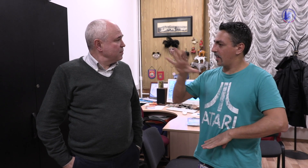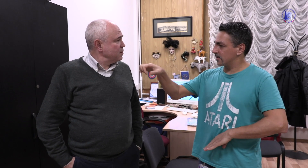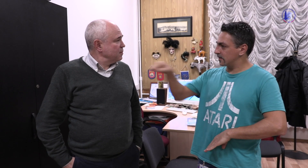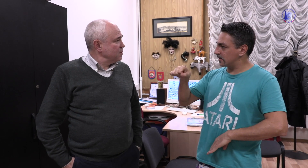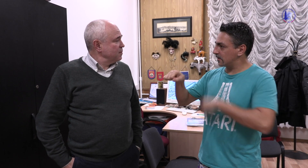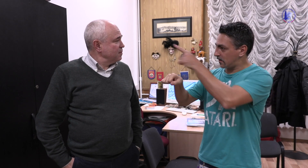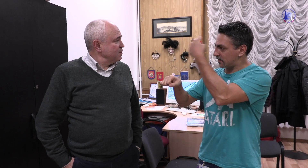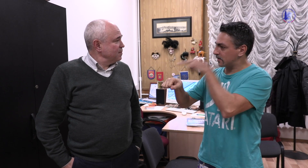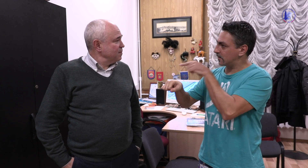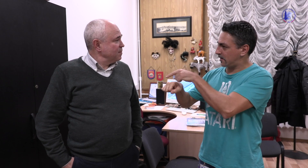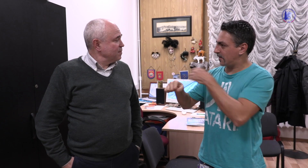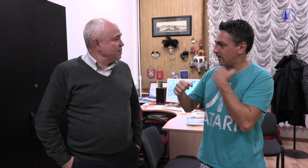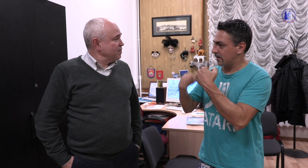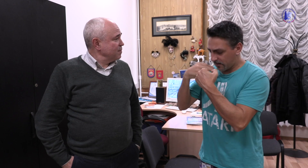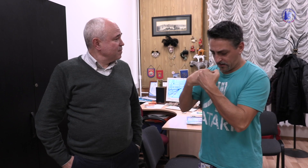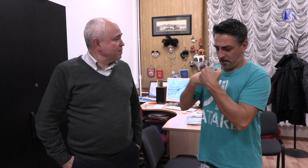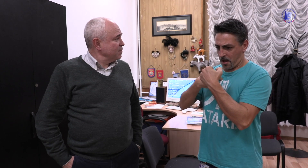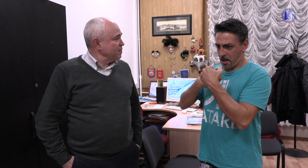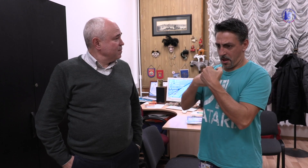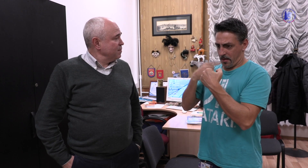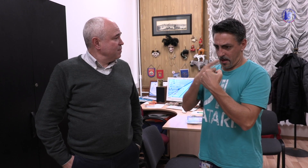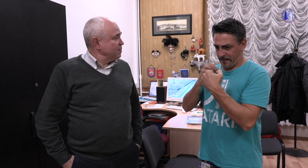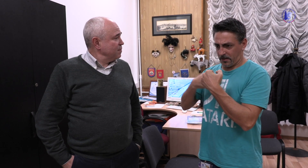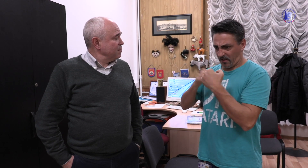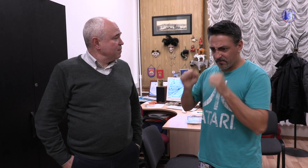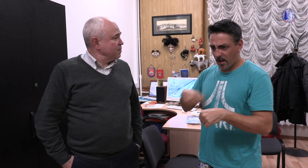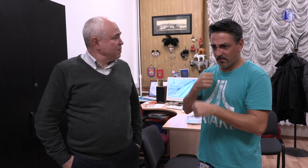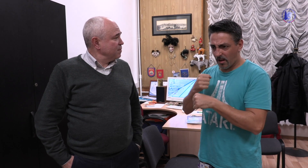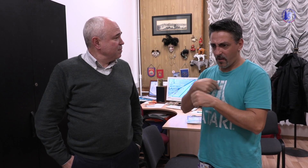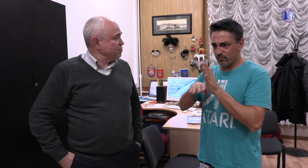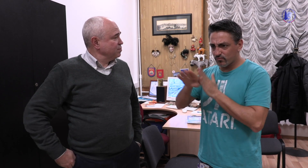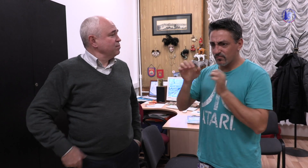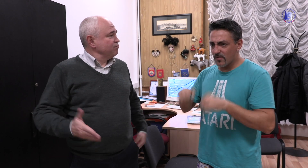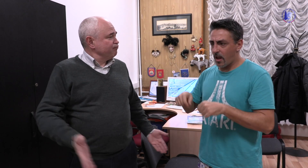На своих занятиях я как бы предлагаю заглянуть в себя и познать свои возможности. Глухие могут всё!